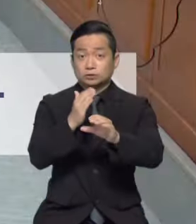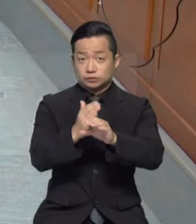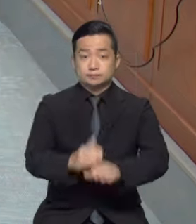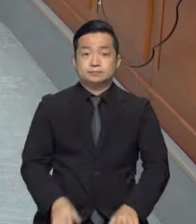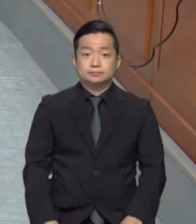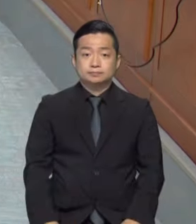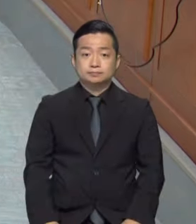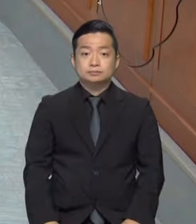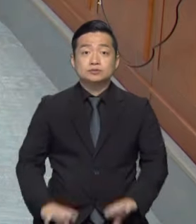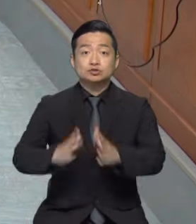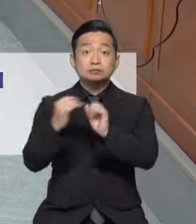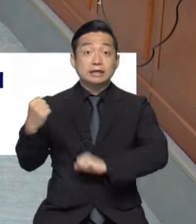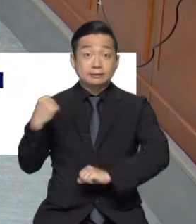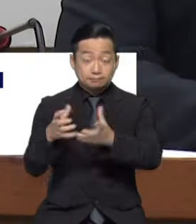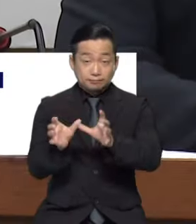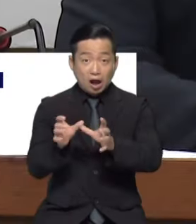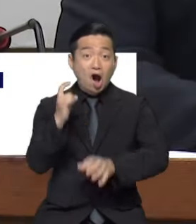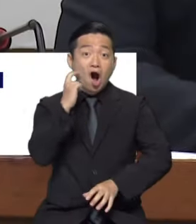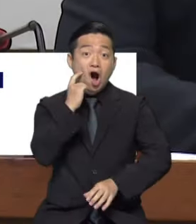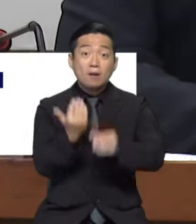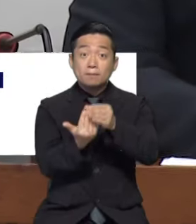(기자) 국민의힘은 허위사실을 최초